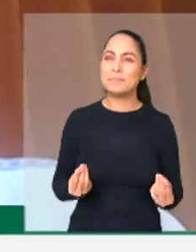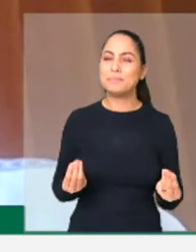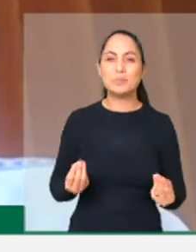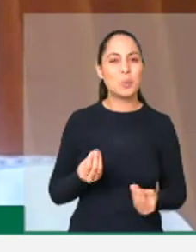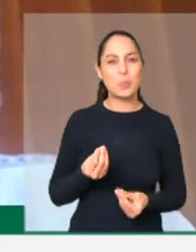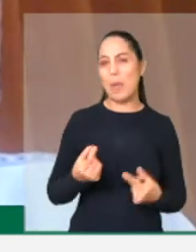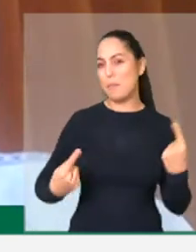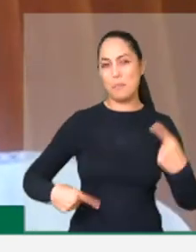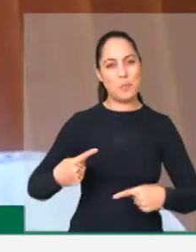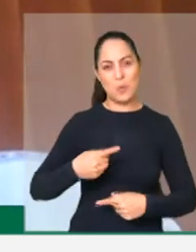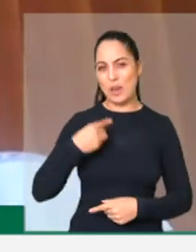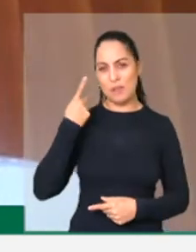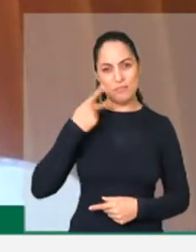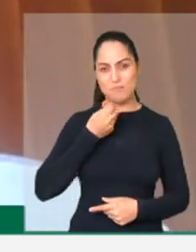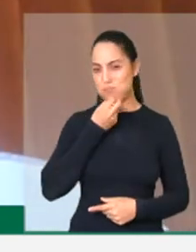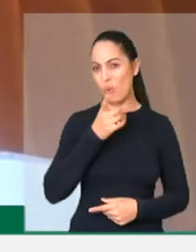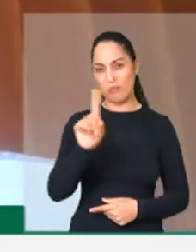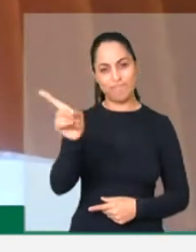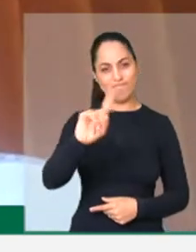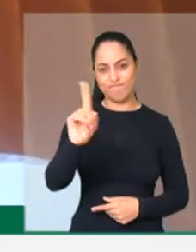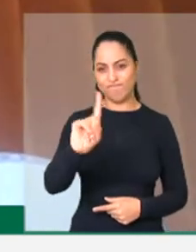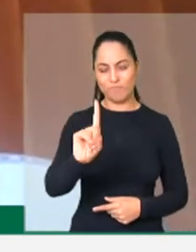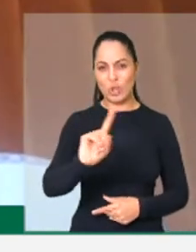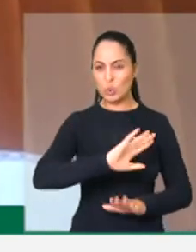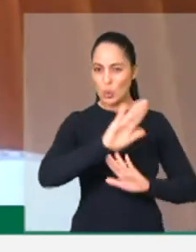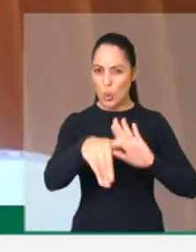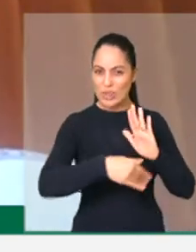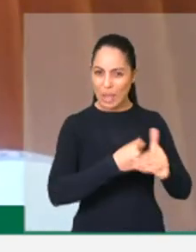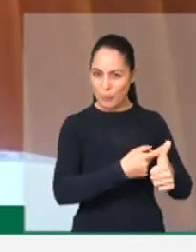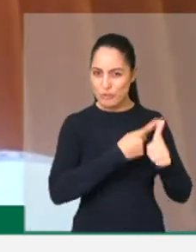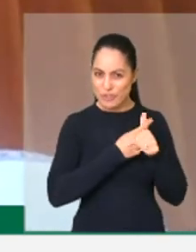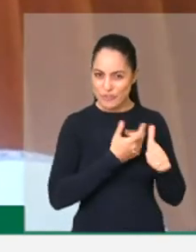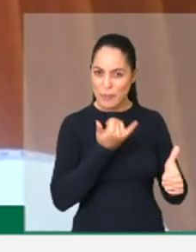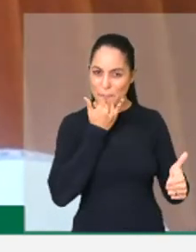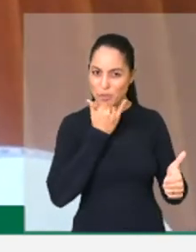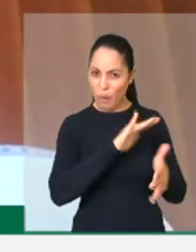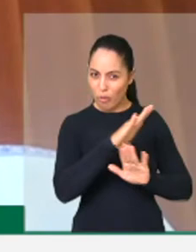FINANCIAMENTO. MAS PASSAR A RÉ GUA, DEPUTADO DANILO FORTE, E DAR UM DESCONTO DE 75